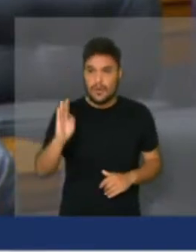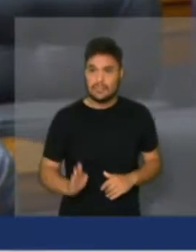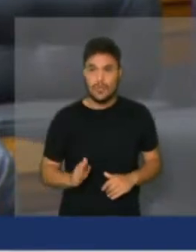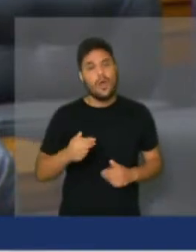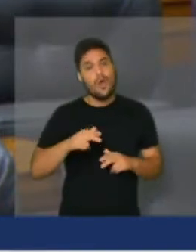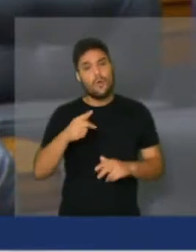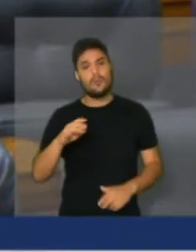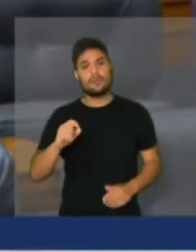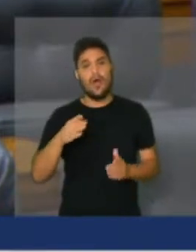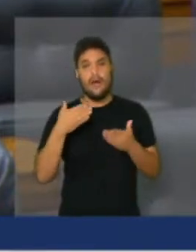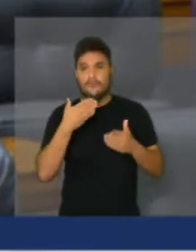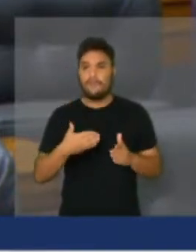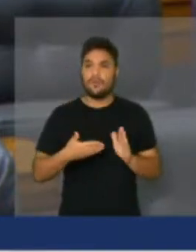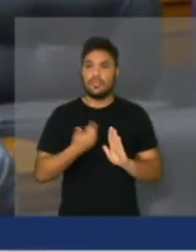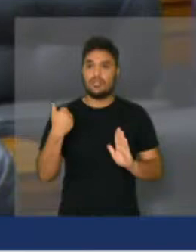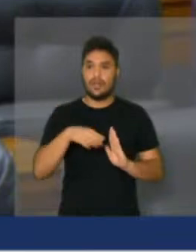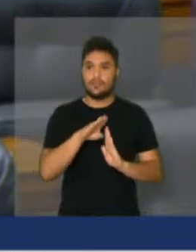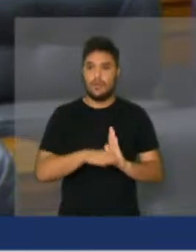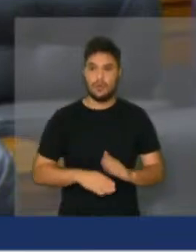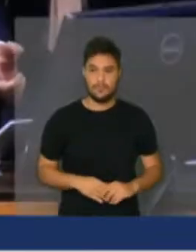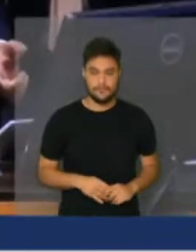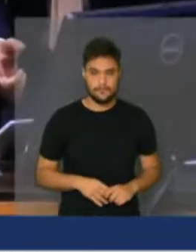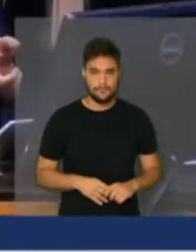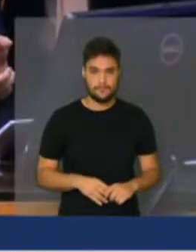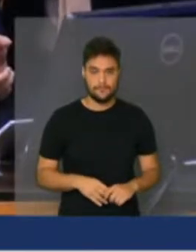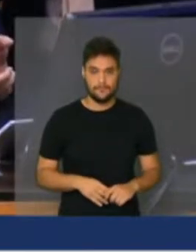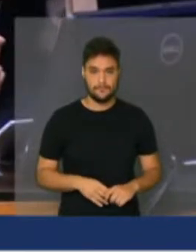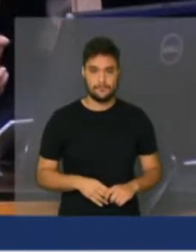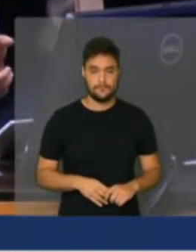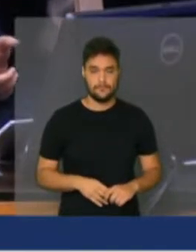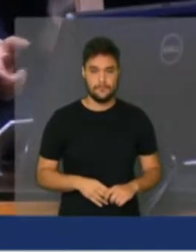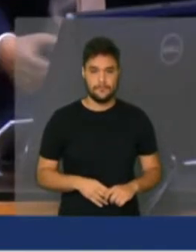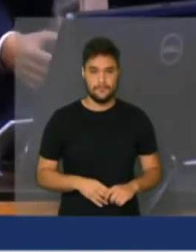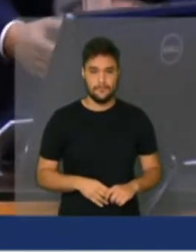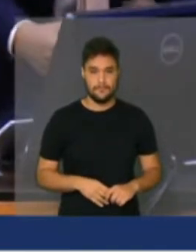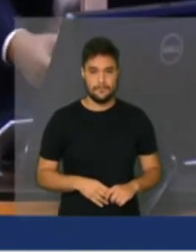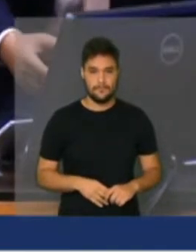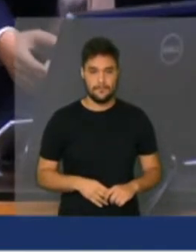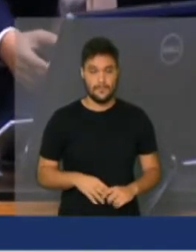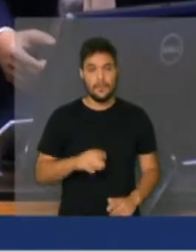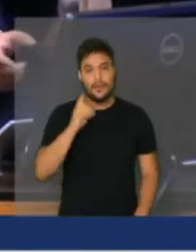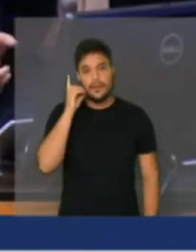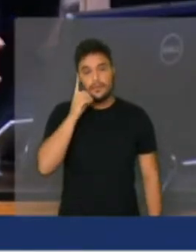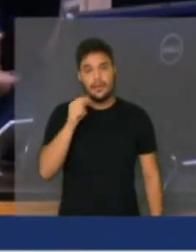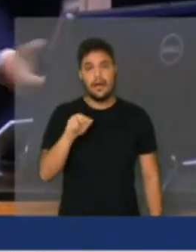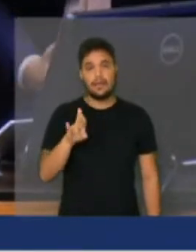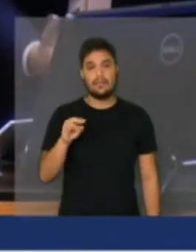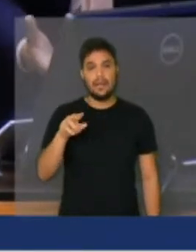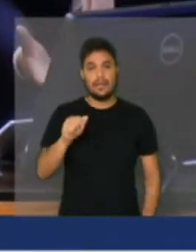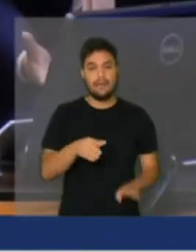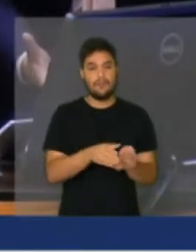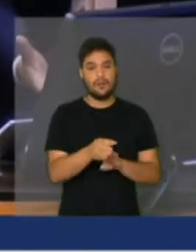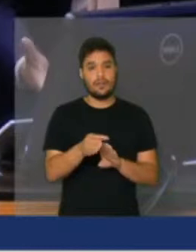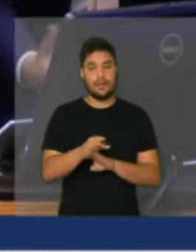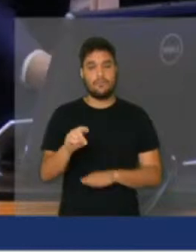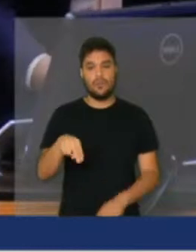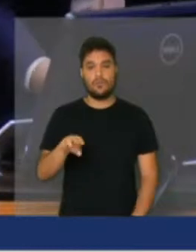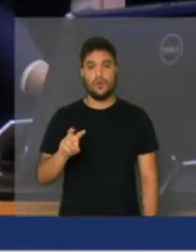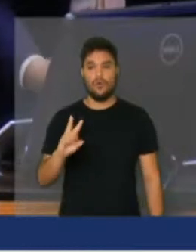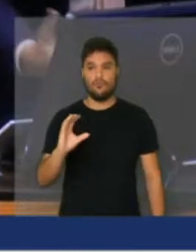DA RETIRADA DE PAUTA. -- [DEPUTADO]: DEPUTADA ADRIANA VAI ORIENTAR PELO NOVO, PRESIDENTE. [PRESIDENTE]: NOVO, CIDADANIA. NOVO. NOVO, NOVO. -- [DEPUTADO]: DEPUTADA